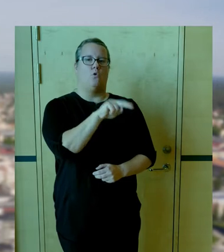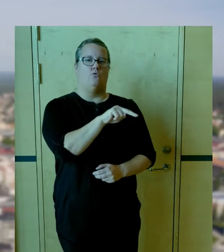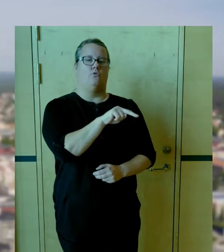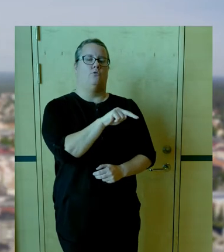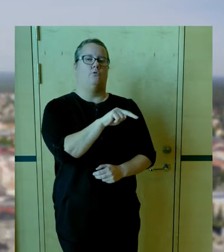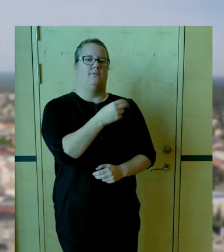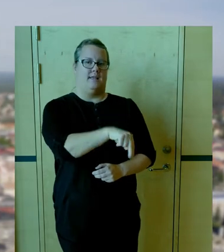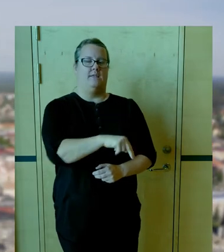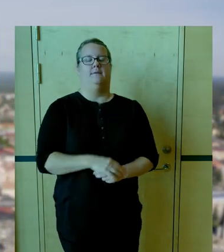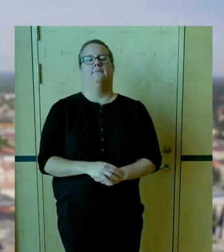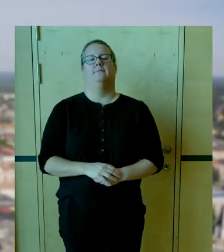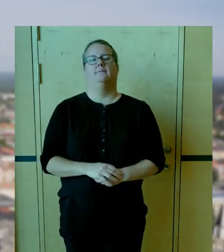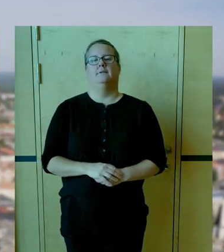Nej Daniel Rhodin